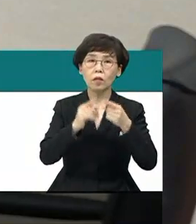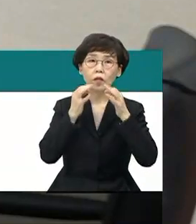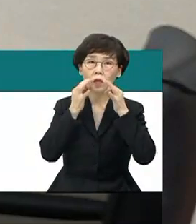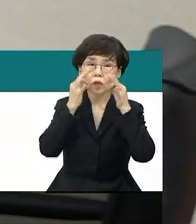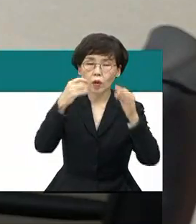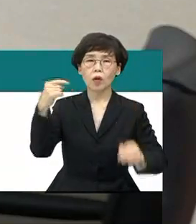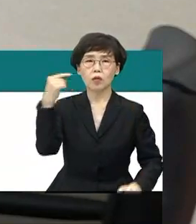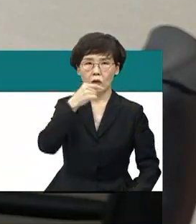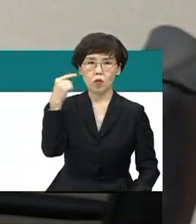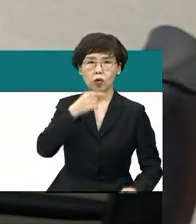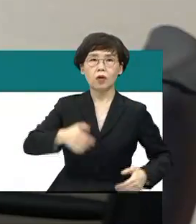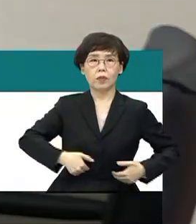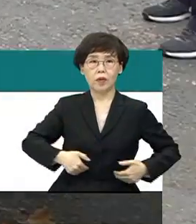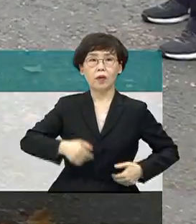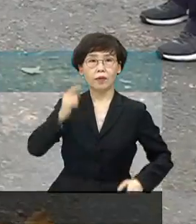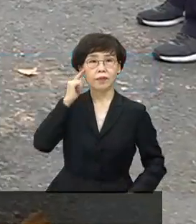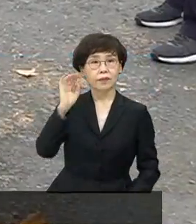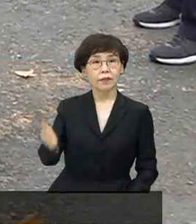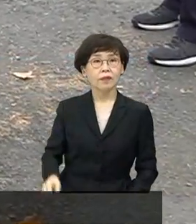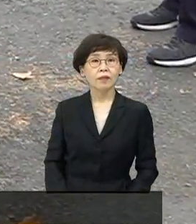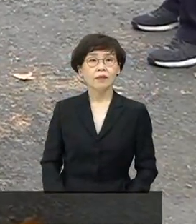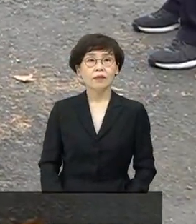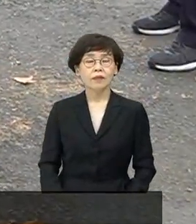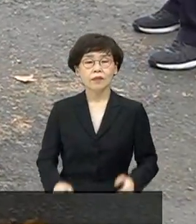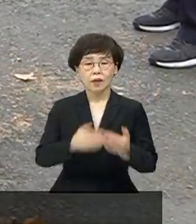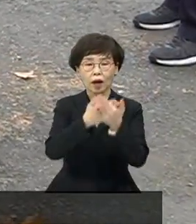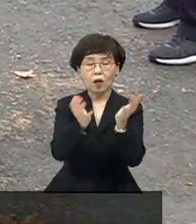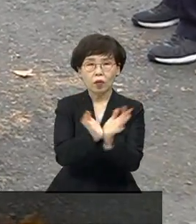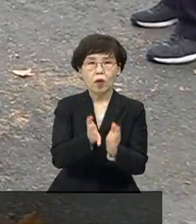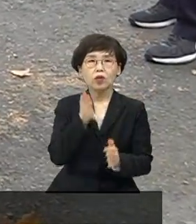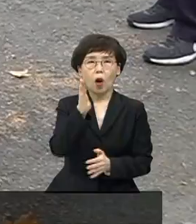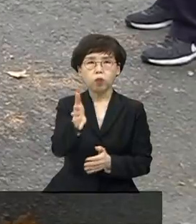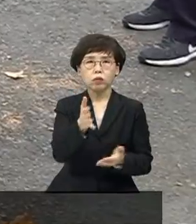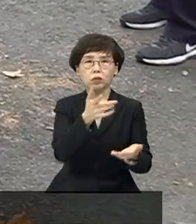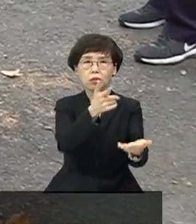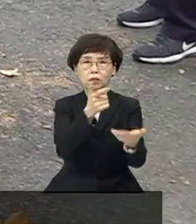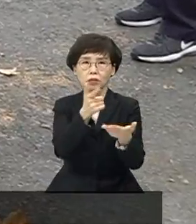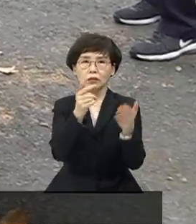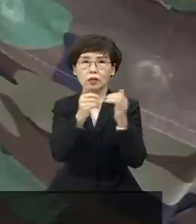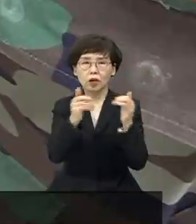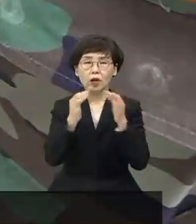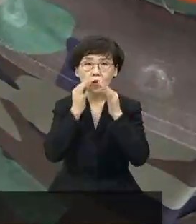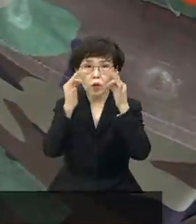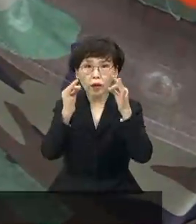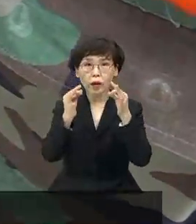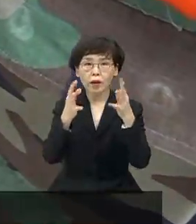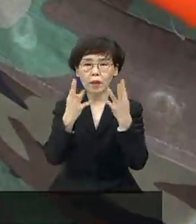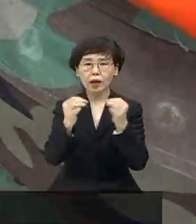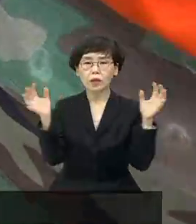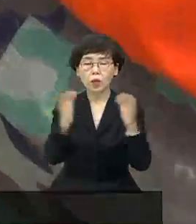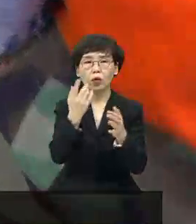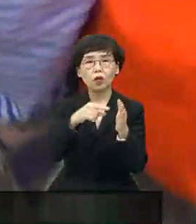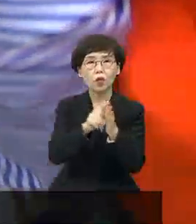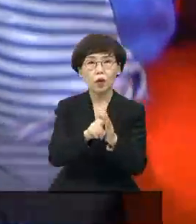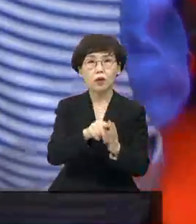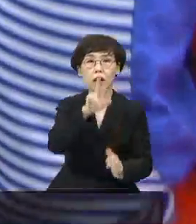(기자) 강원도는 전문 엽사를 최대한 확보하기 위해 오는 21일까지였던 선발 기간을 연장할지 고려하고 있다고